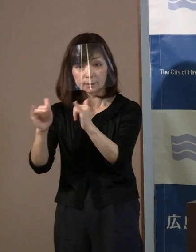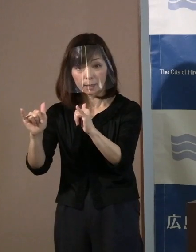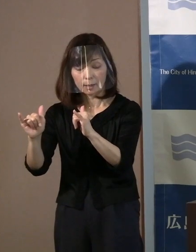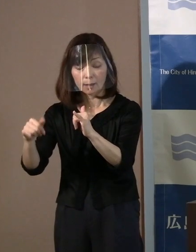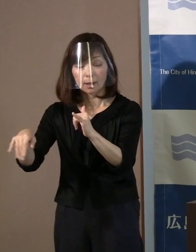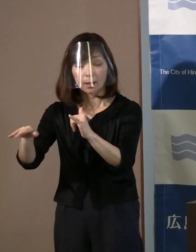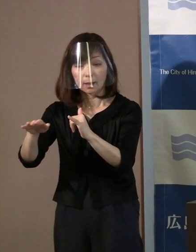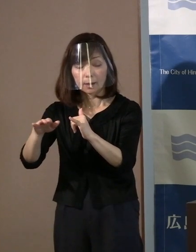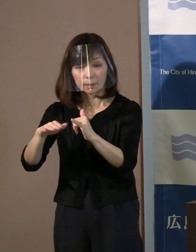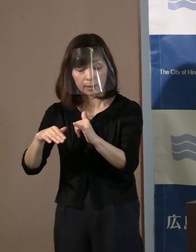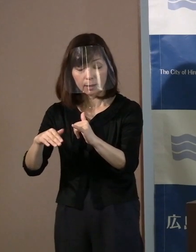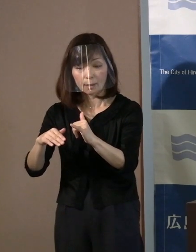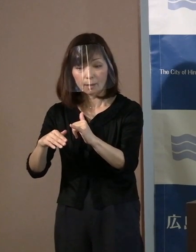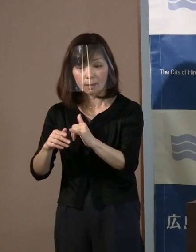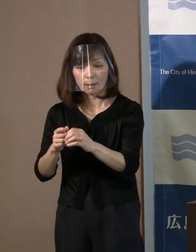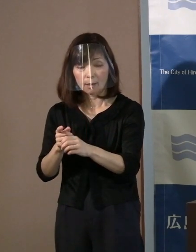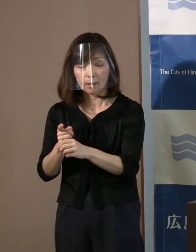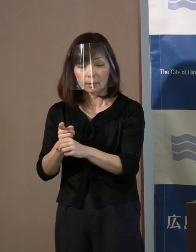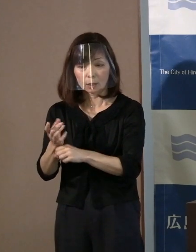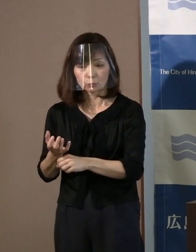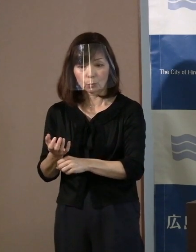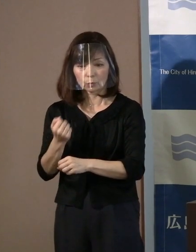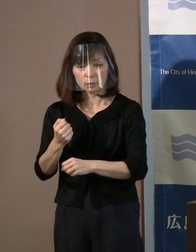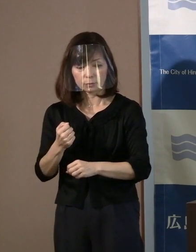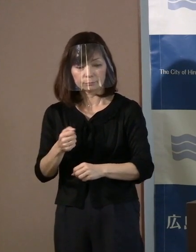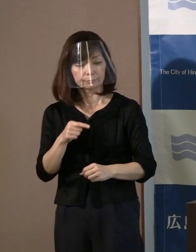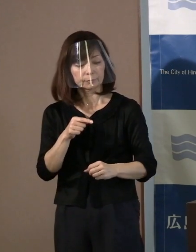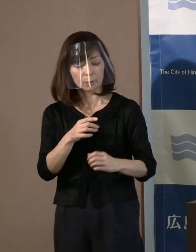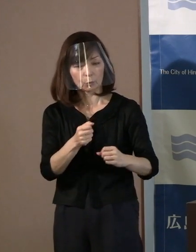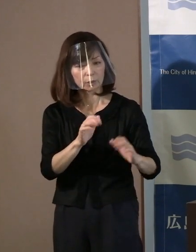物事をやろうというのを対話で やろうということを言っていますから､